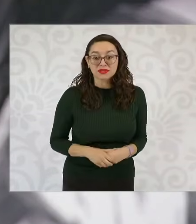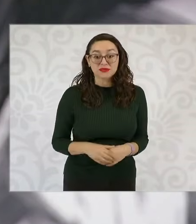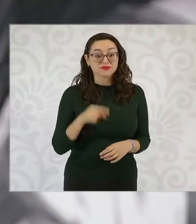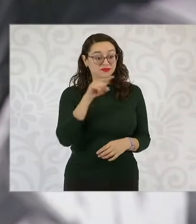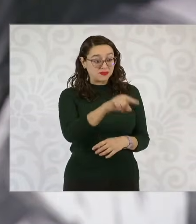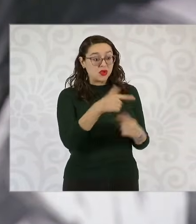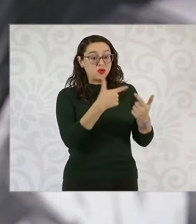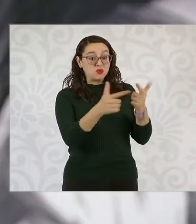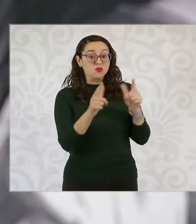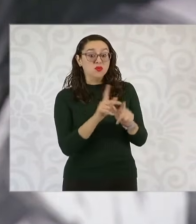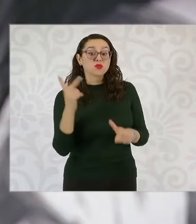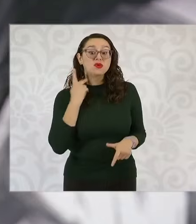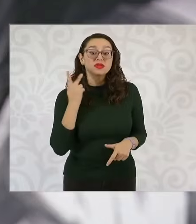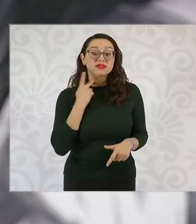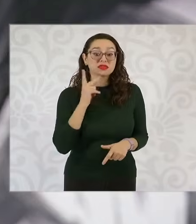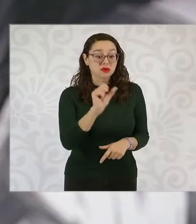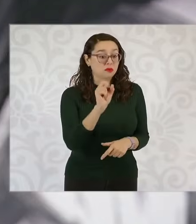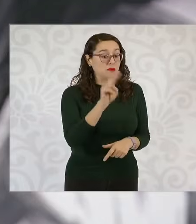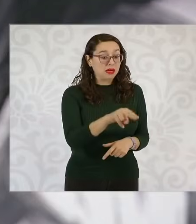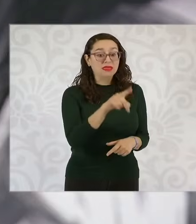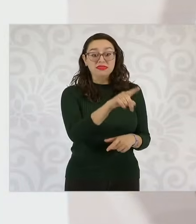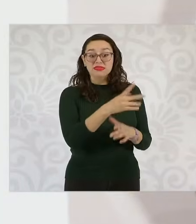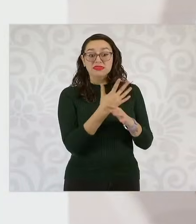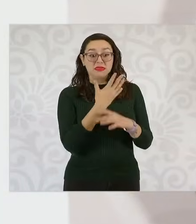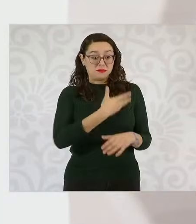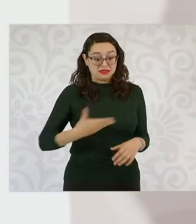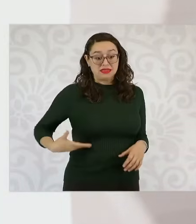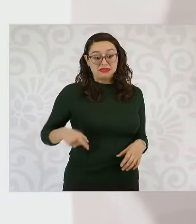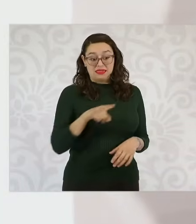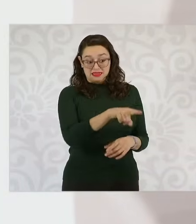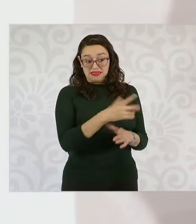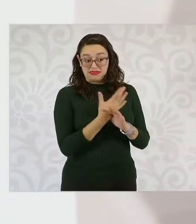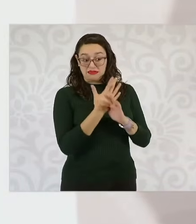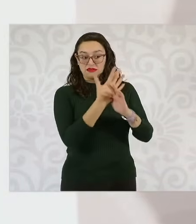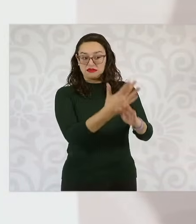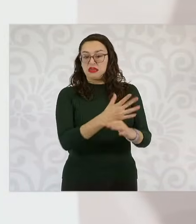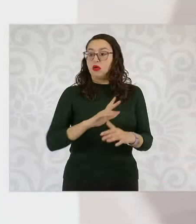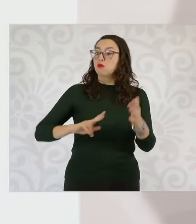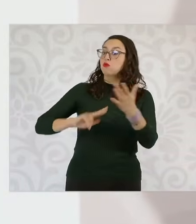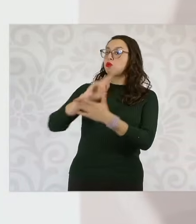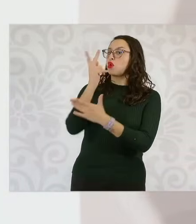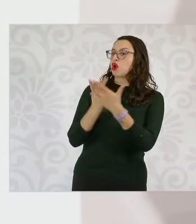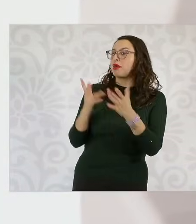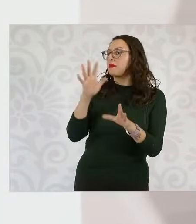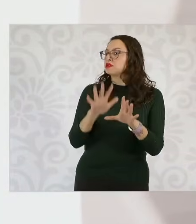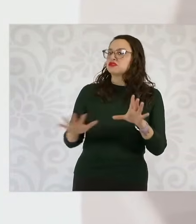sociales es lo mismo ahora es una propuesta muy demagógica porque en realidad nunca han